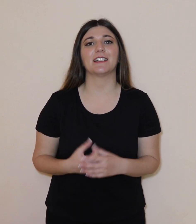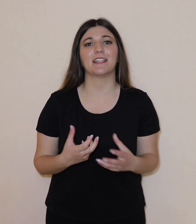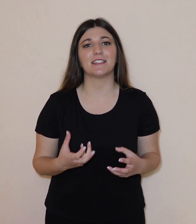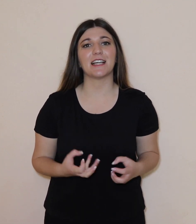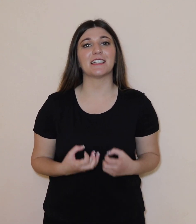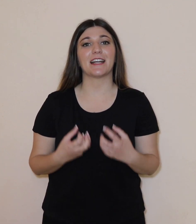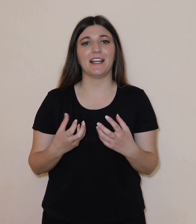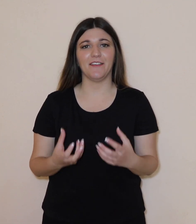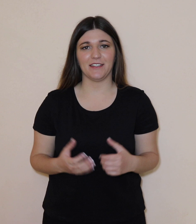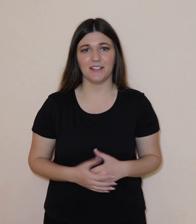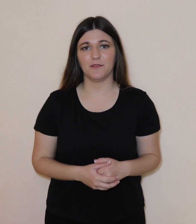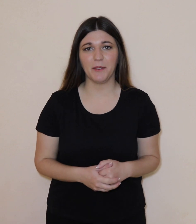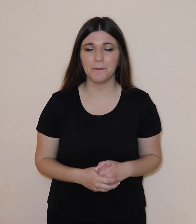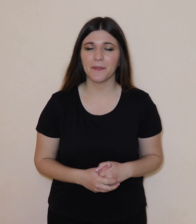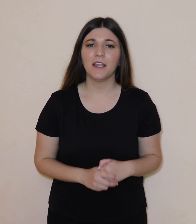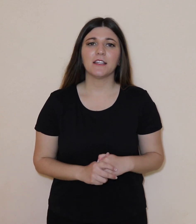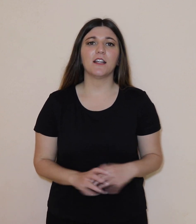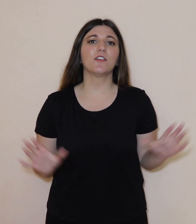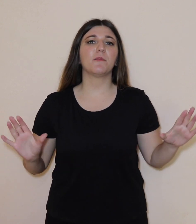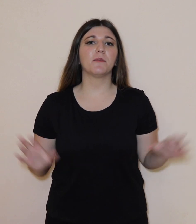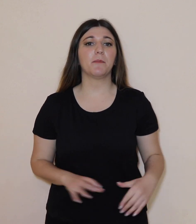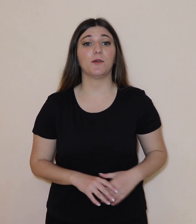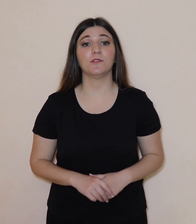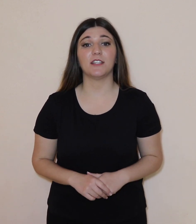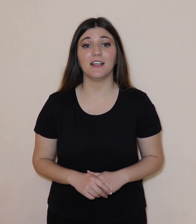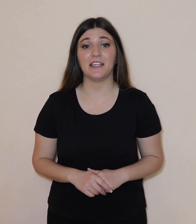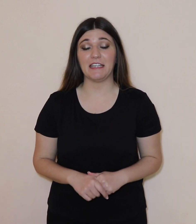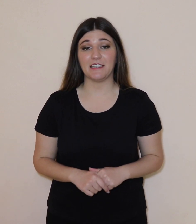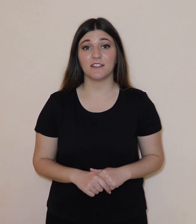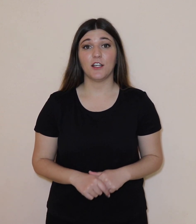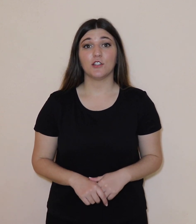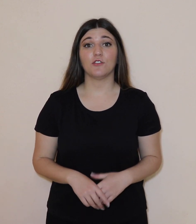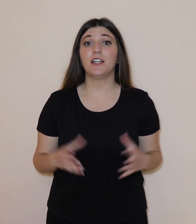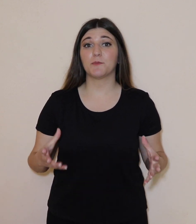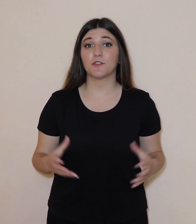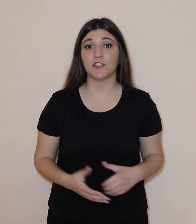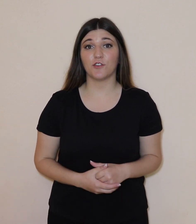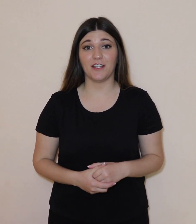características relevantes ¿bien? Te lanzo una primera pregunta y es ¿todas las personas sordas